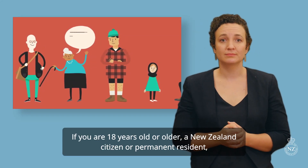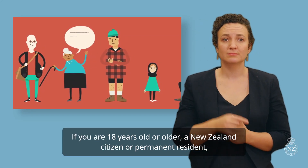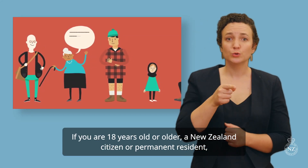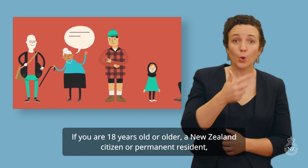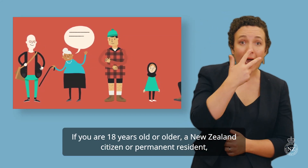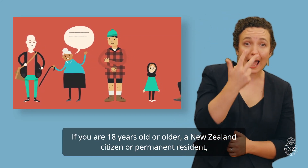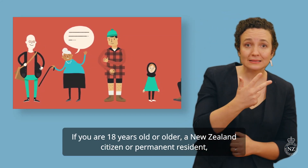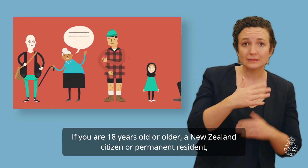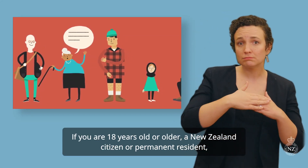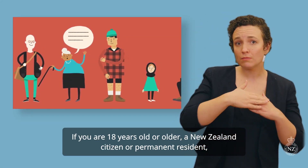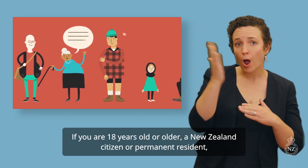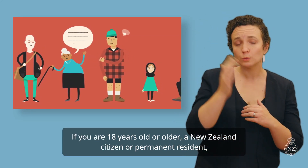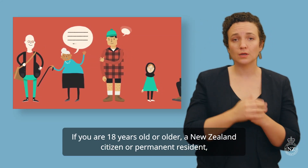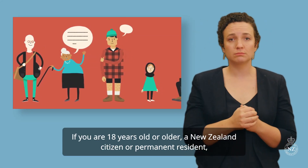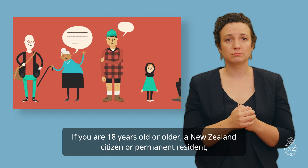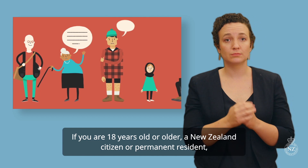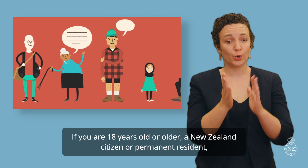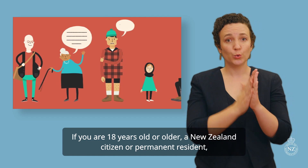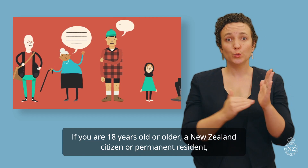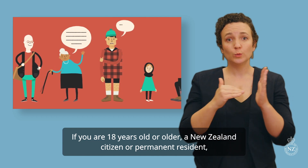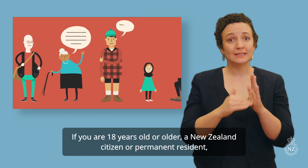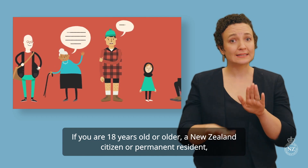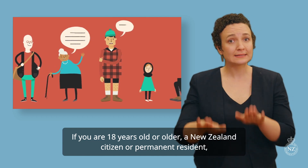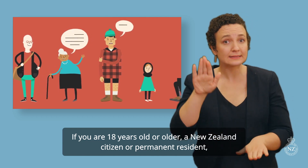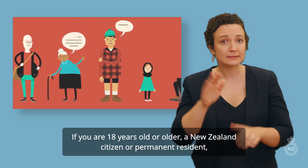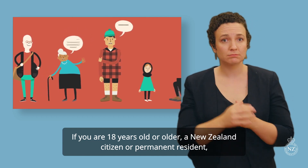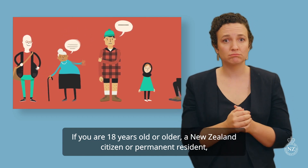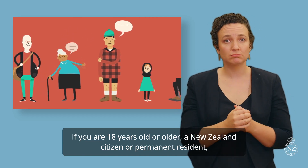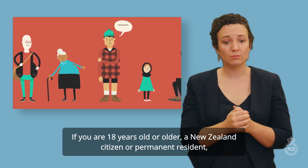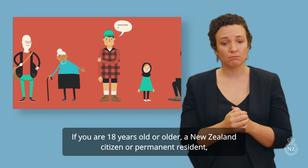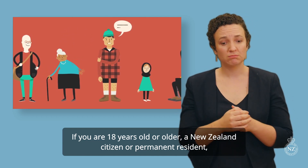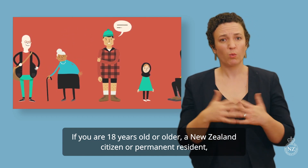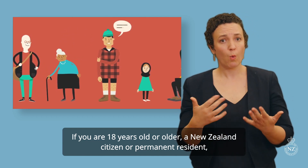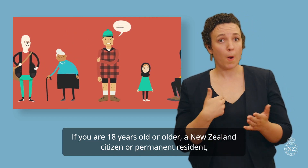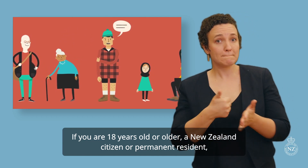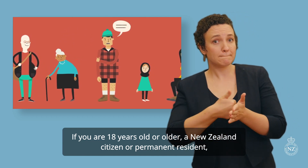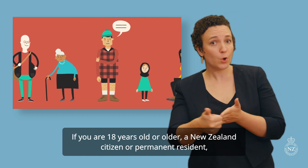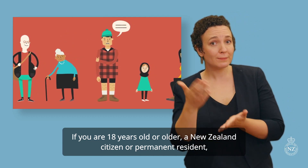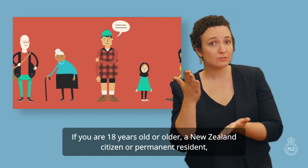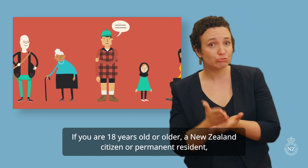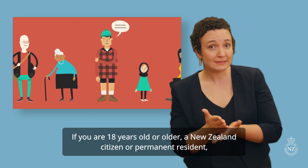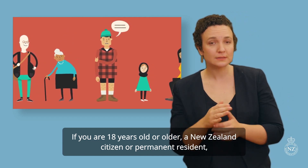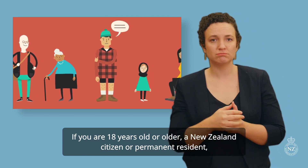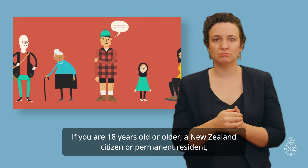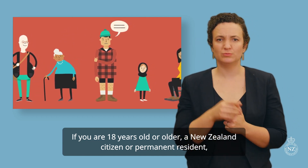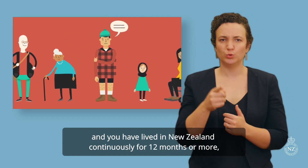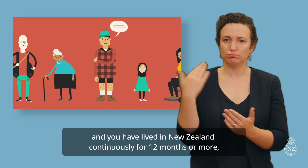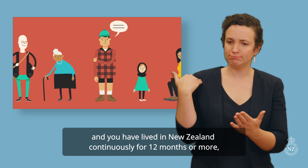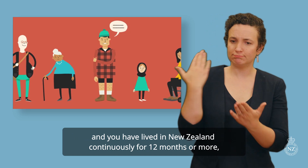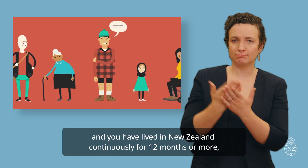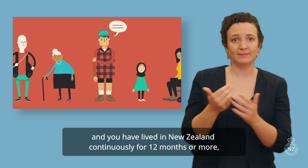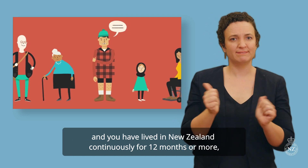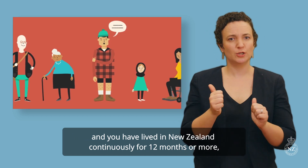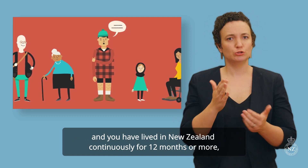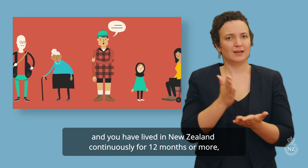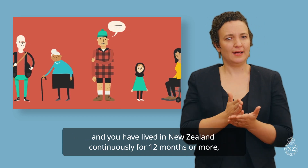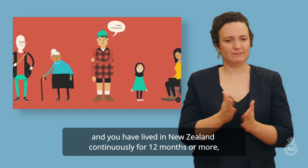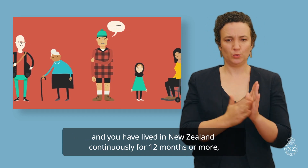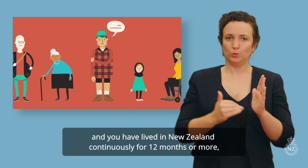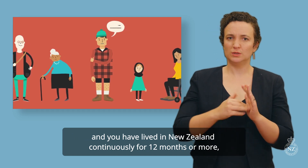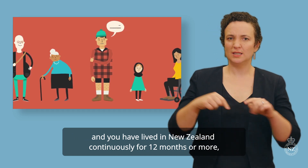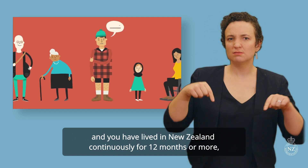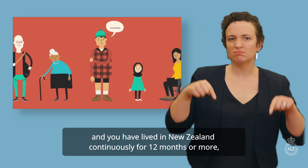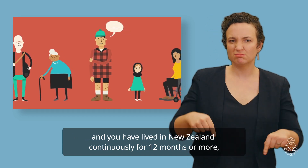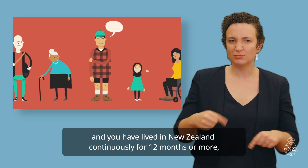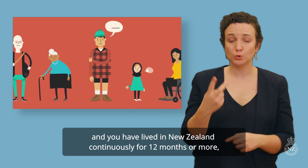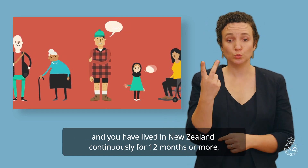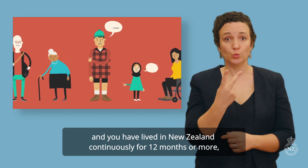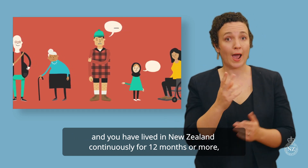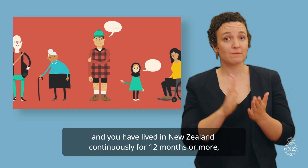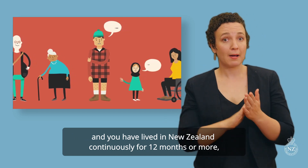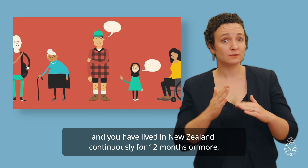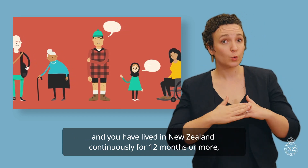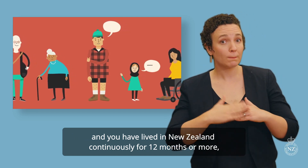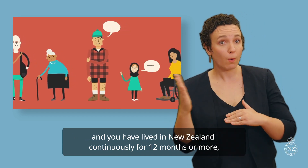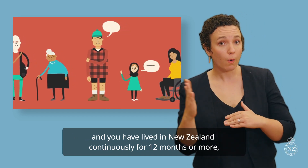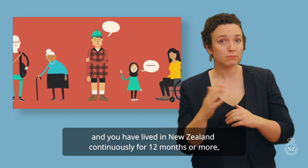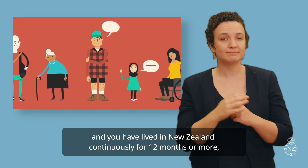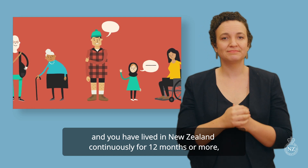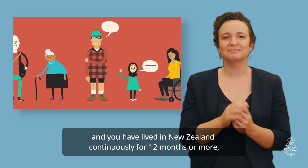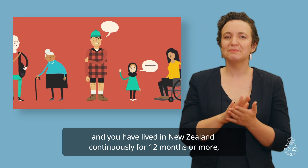Mēnā kua 18 koe, pakeke ake rānei, he kirirarau nō Aotearoa, he kainoho pūmau rānei, ā, kua 12 marama roa atu rānei e noho nei i Aotearoa nei,